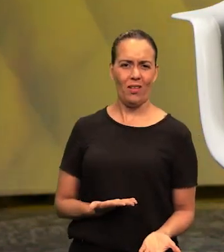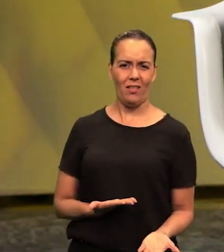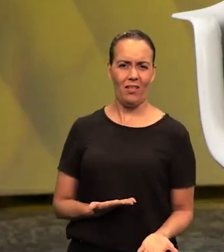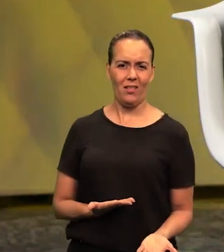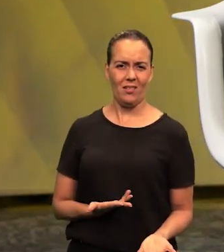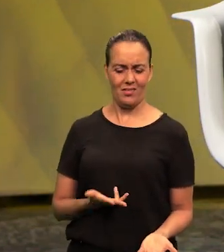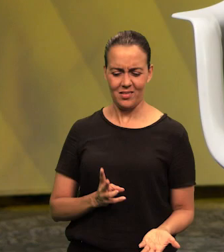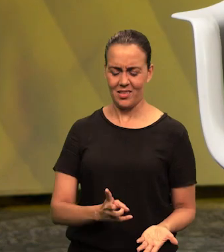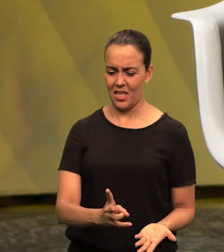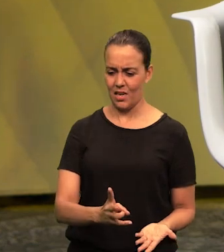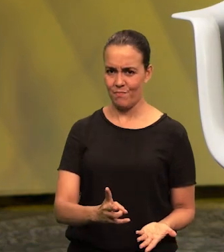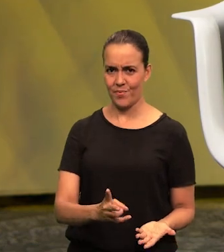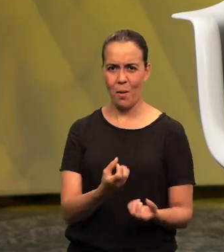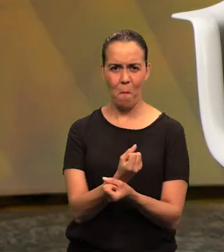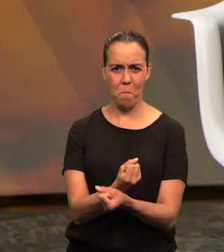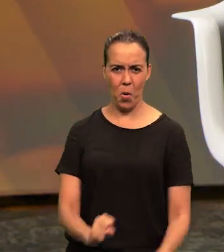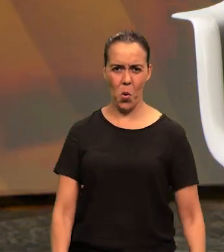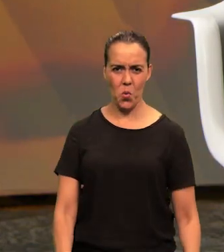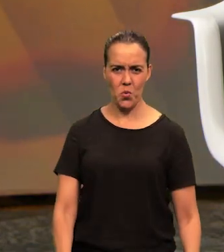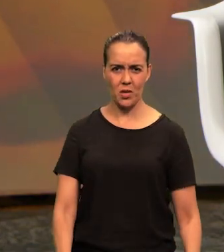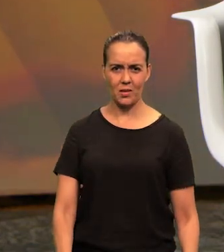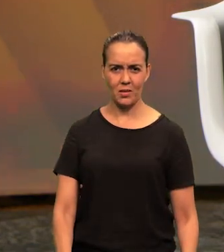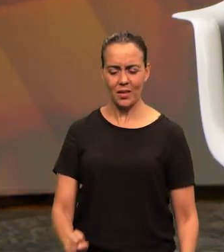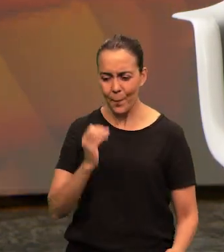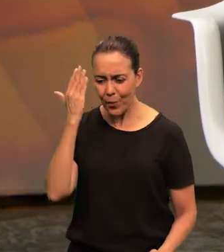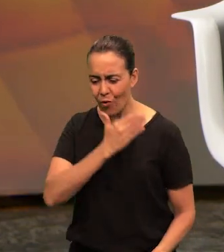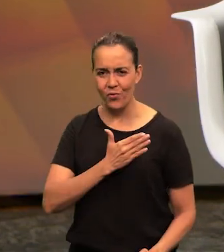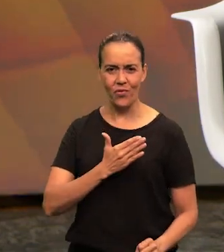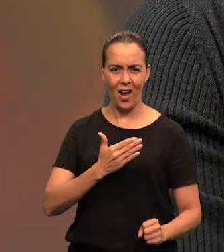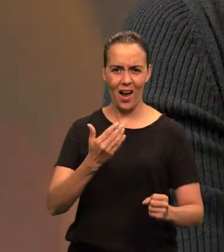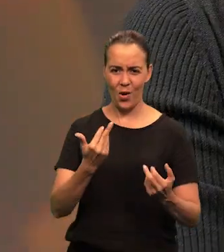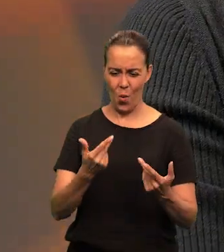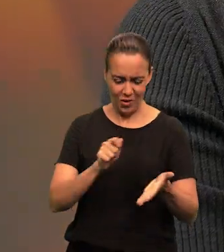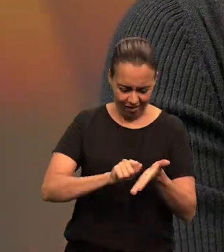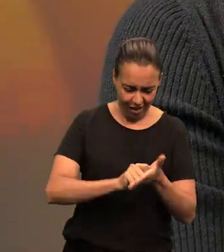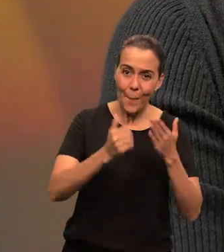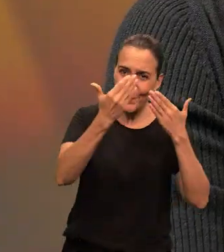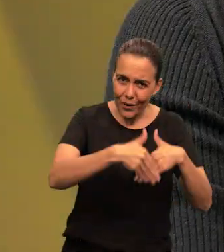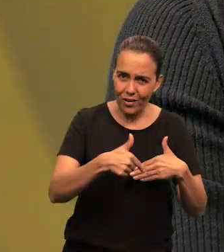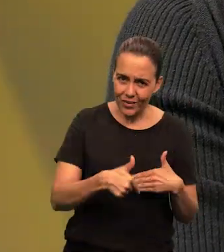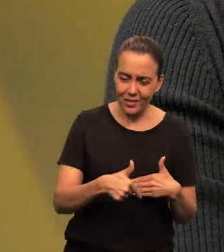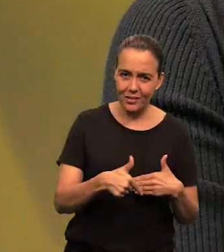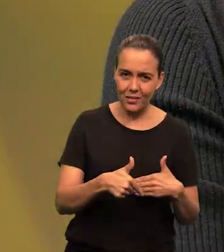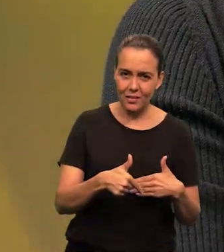e essa criança fica reprovada no primeiro ano, é um crime, porque se uma criança